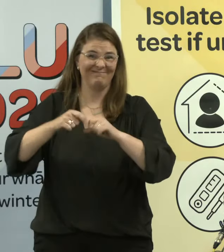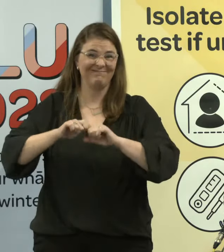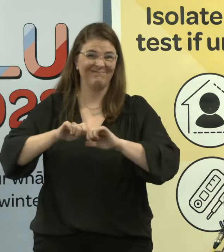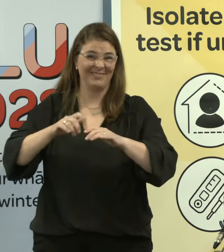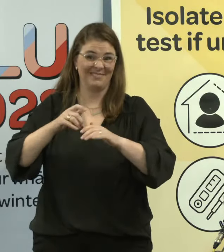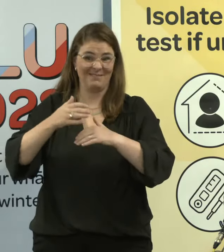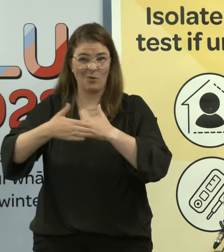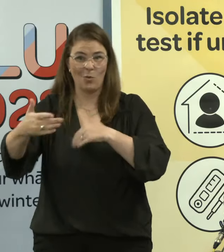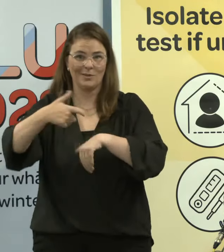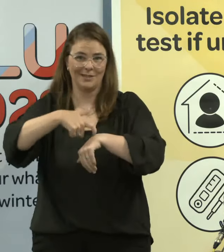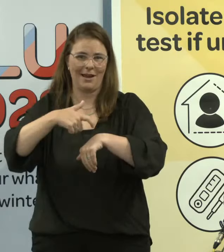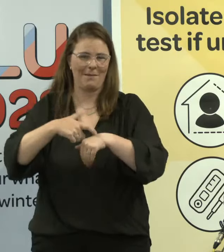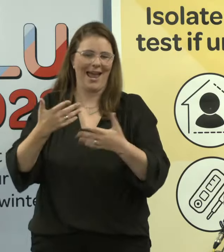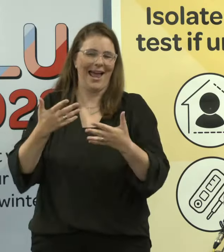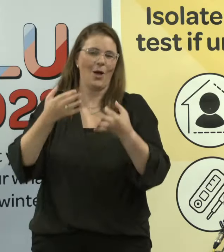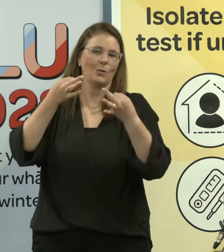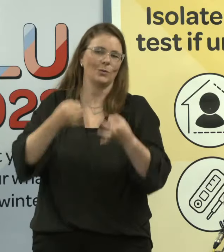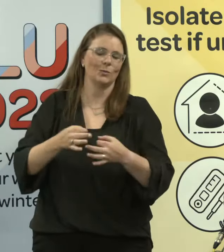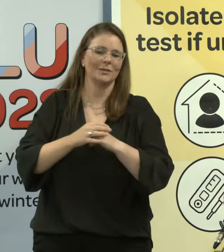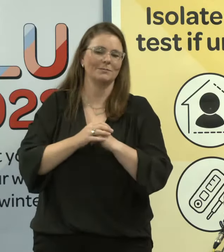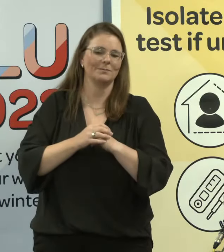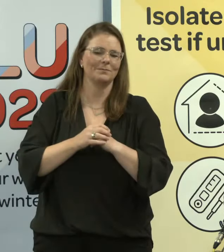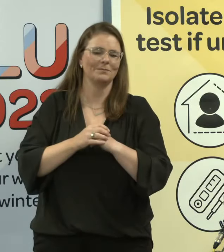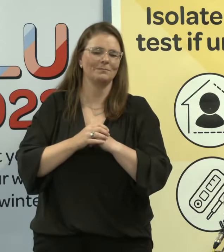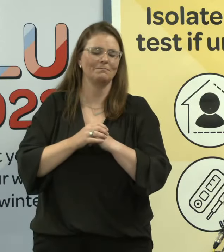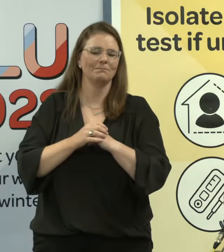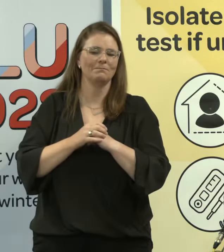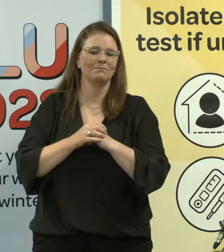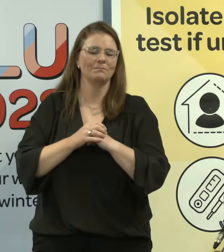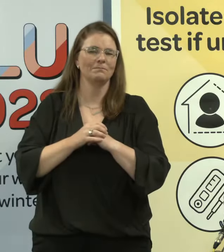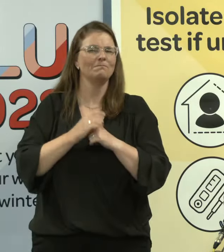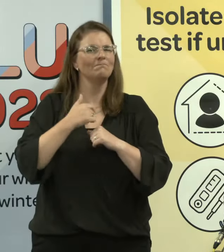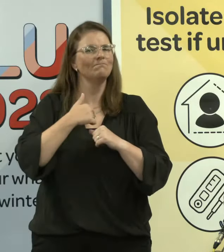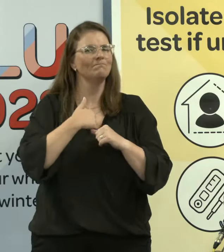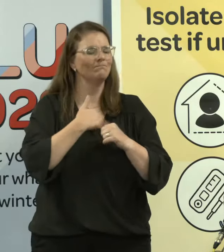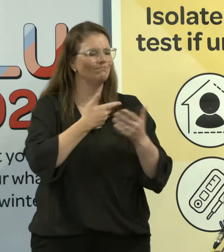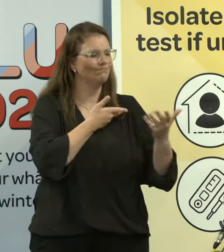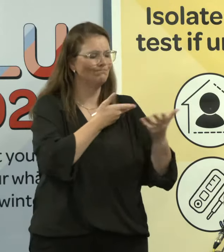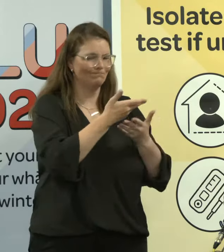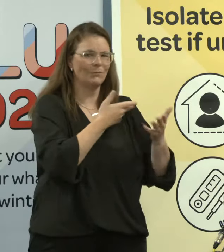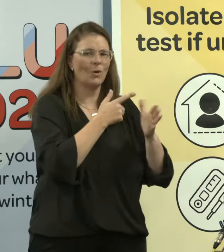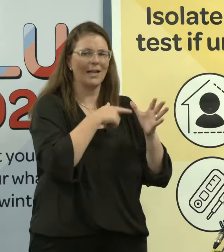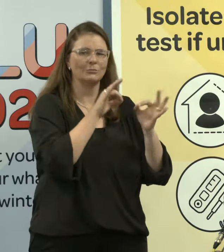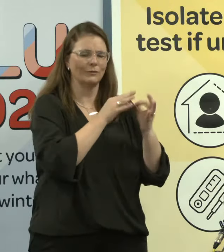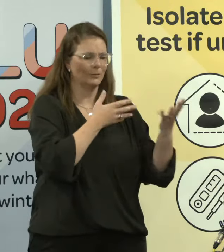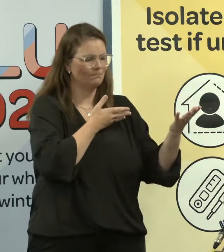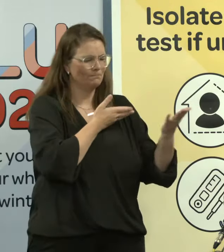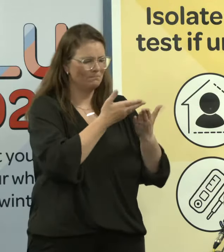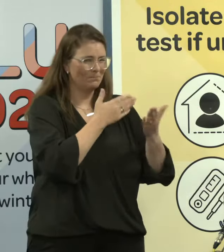ahea te wa tika ki te wehe atu,